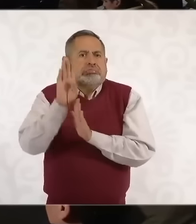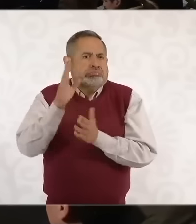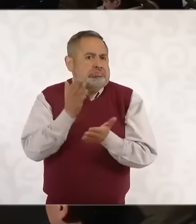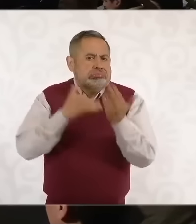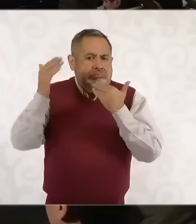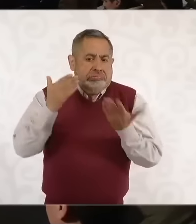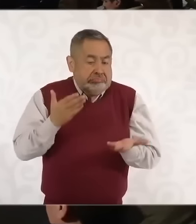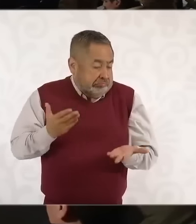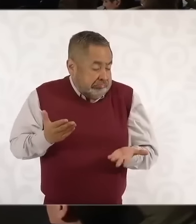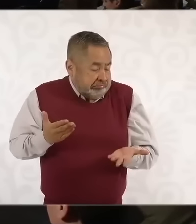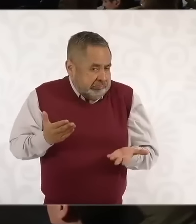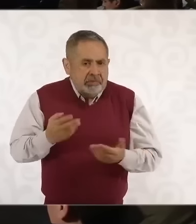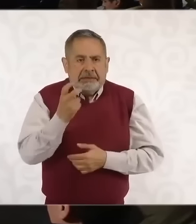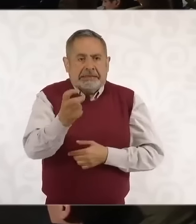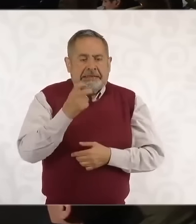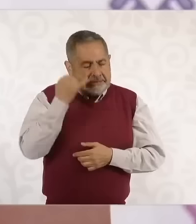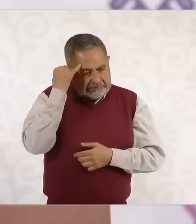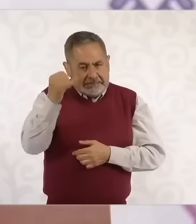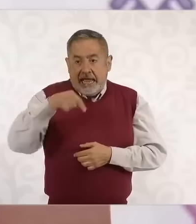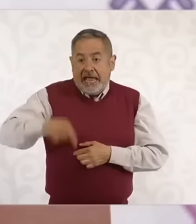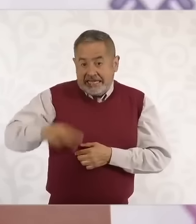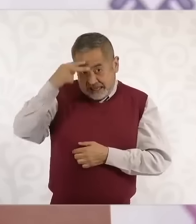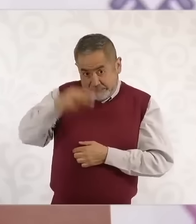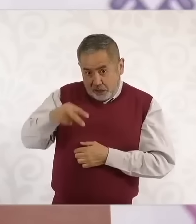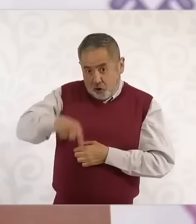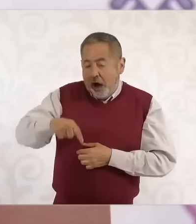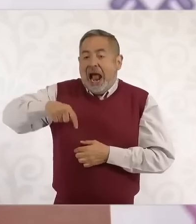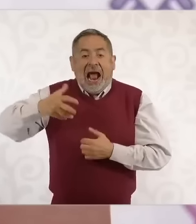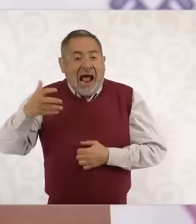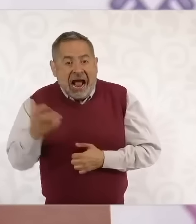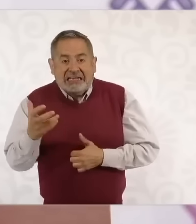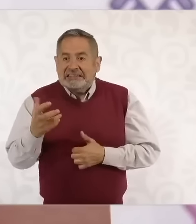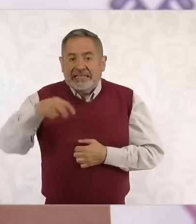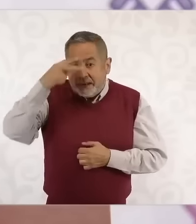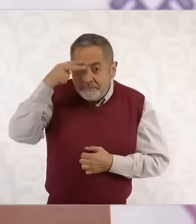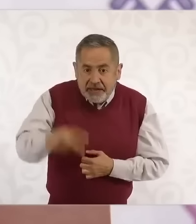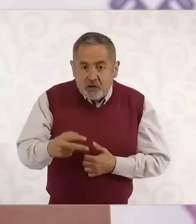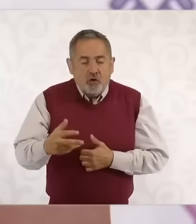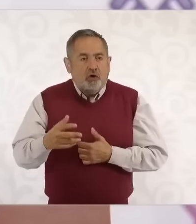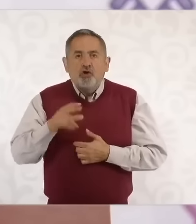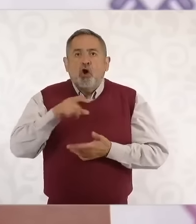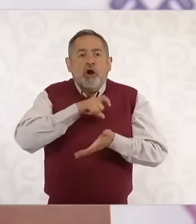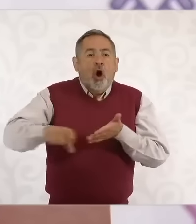queremos garantizar la autosuficiencia alimentaria y la soberanía, que es un concepto más amplio con